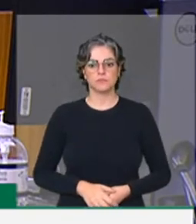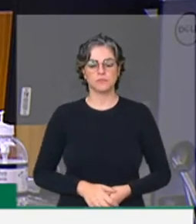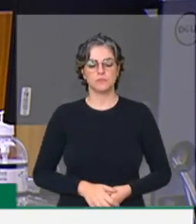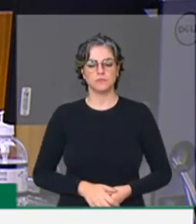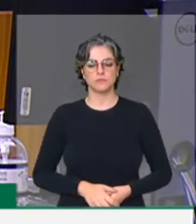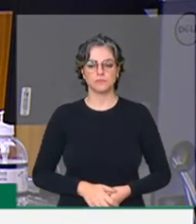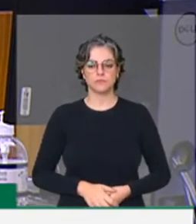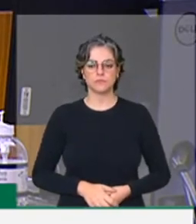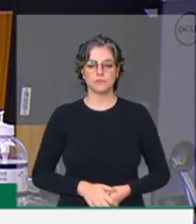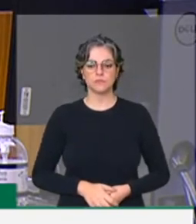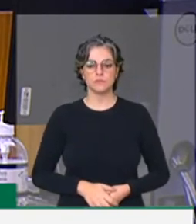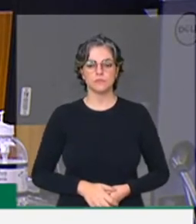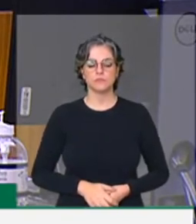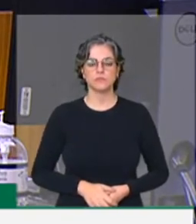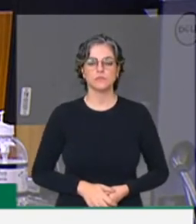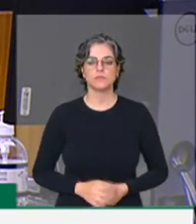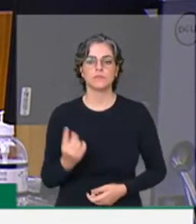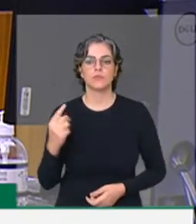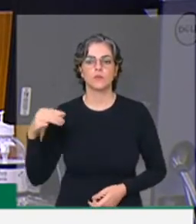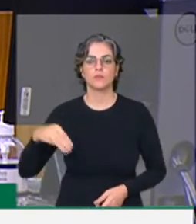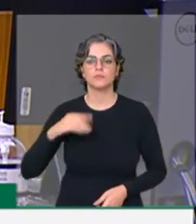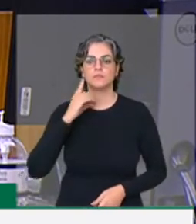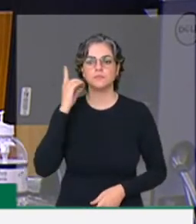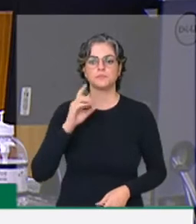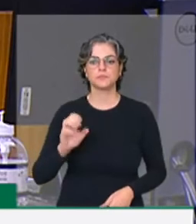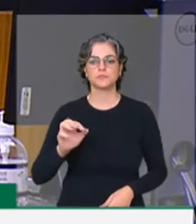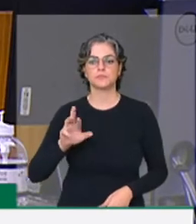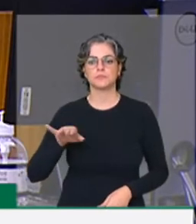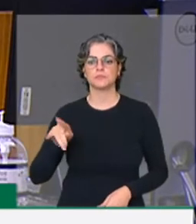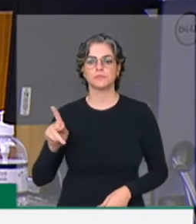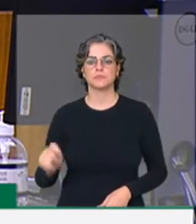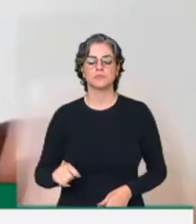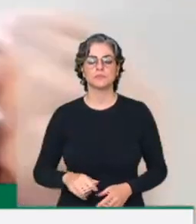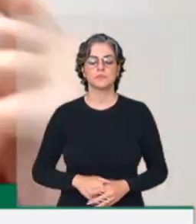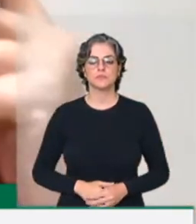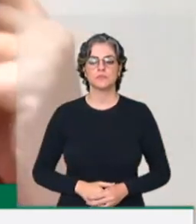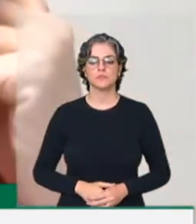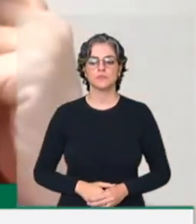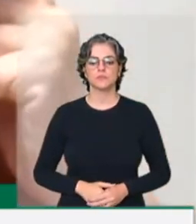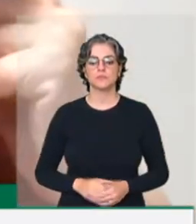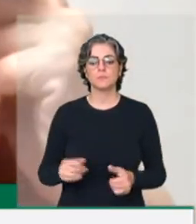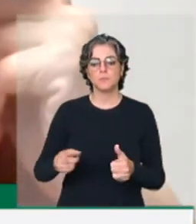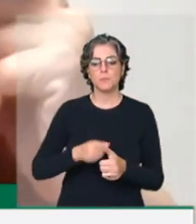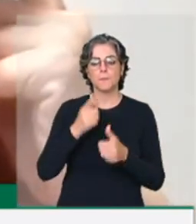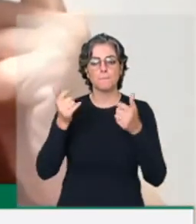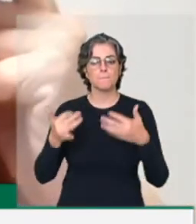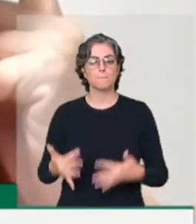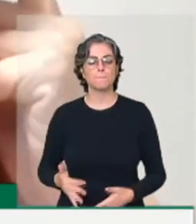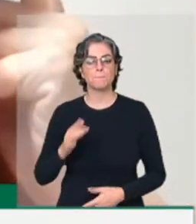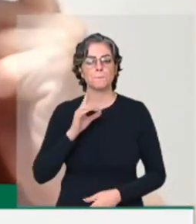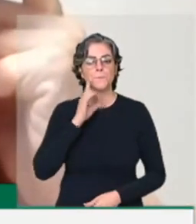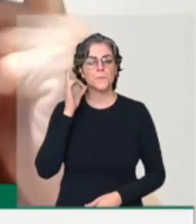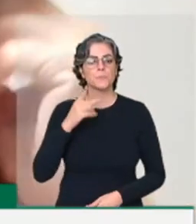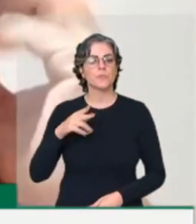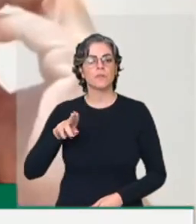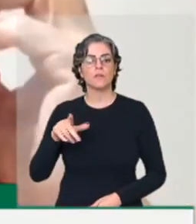DILUIR ENTRE OS TEMPOS DE LÍ DERES. DEPUTADA ERIKA, UM MINUTO POR GENTILEZA. -- [DEP. ERIKA KOKAY]: EU GOSTARIA PRIMEIRO DE JUSTIFICAR DEPUTADO PAULÃO NA ÚLTIMA VOTAÇÃO NOMINAL VOTOU COM O PARTIDO. TEVE